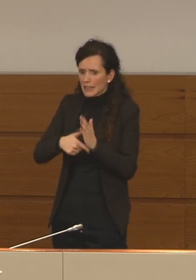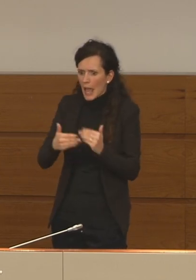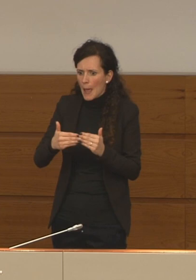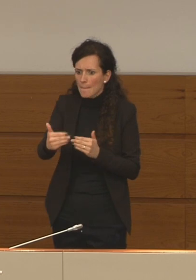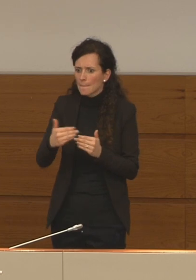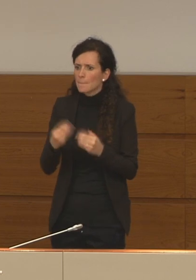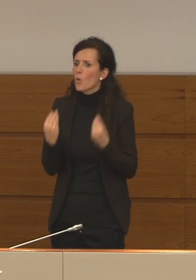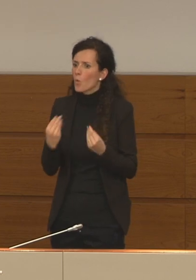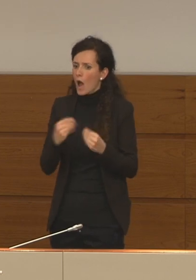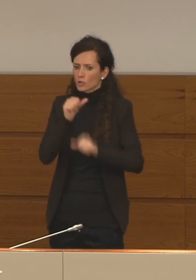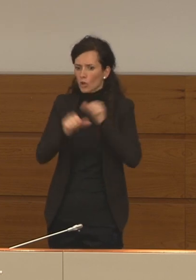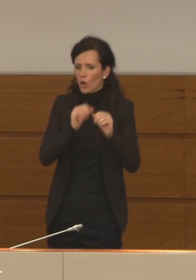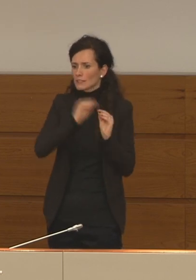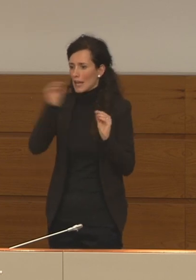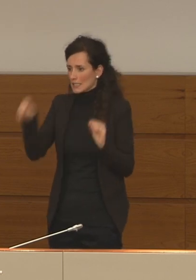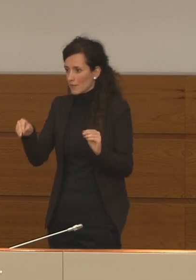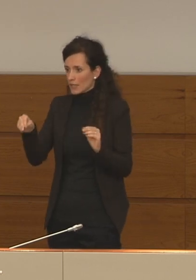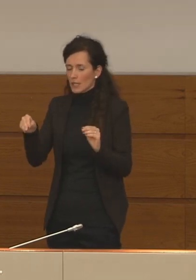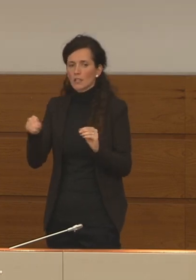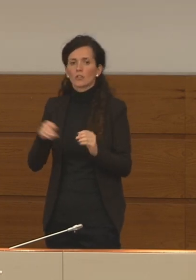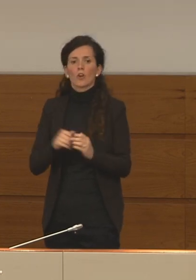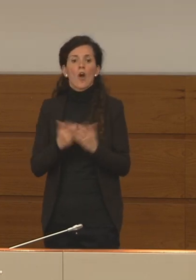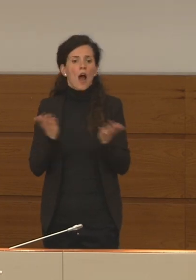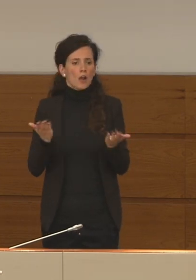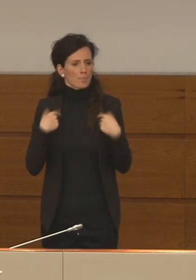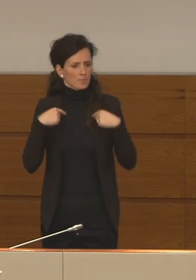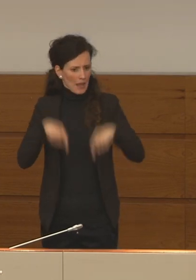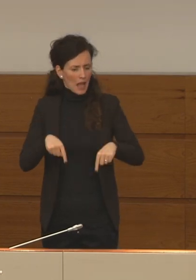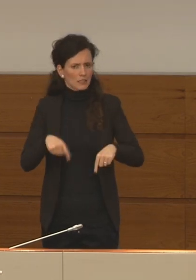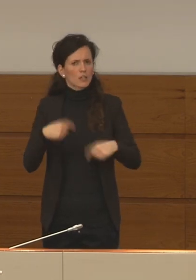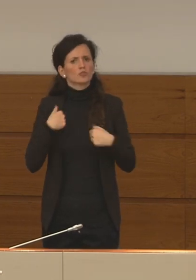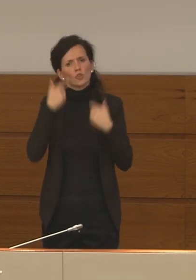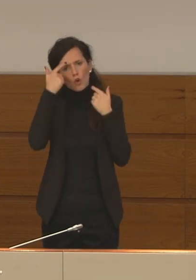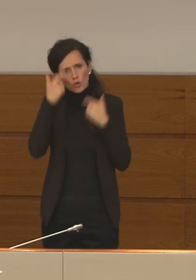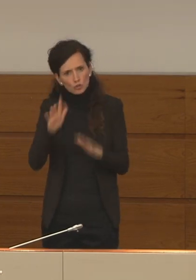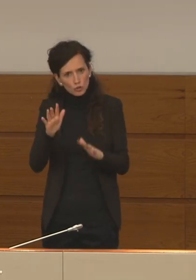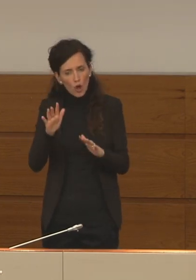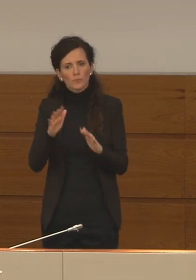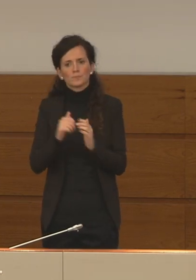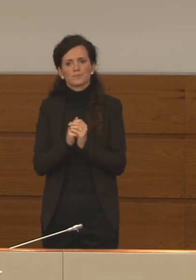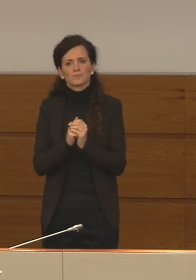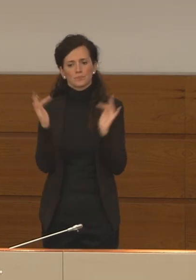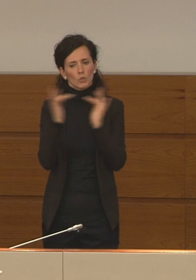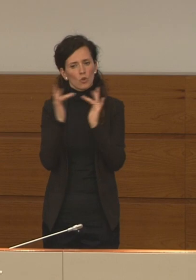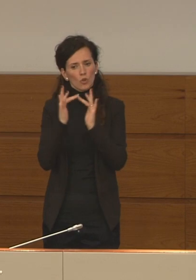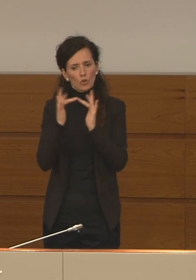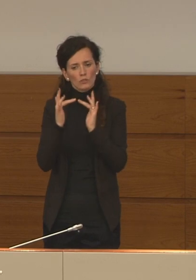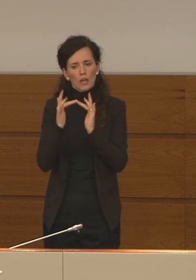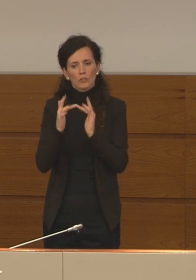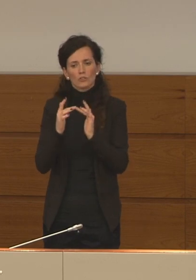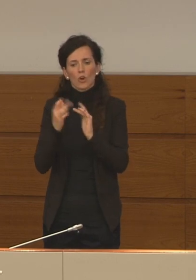Al momento io so, perché siamo in contatto con il referente sanitario